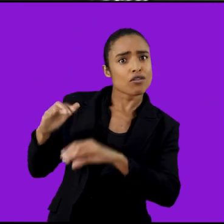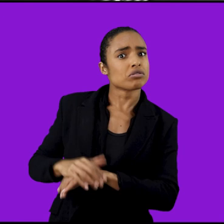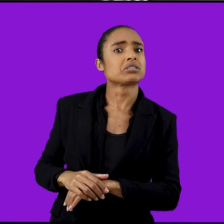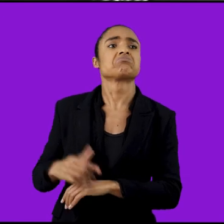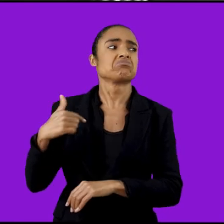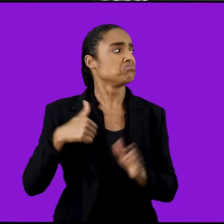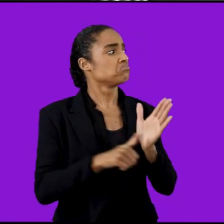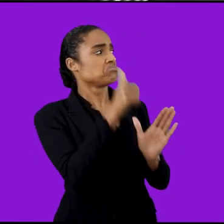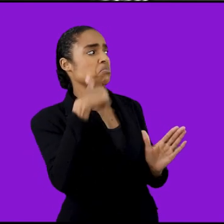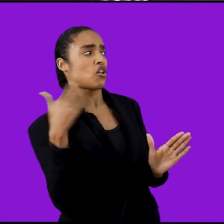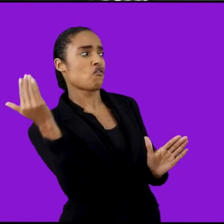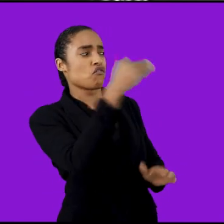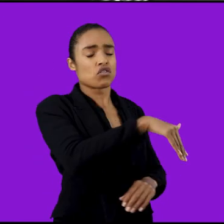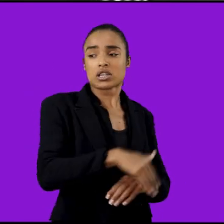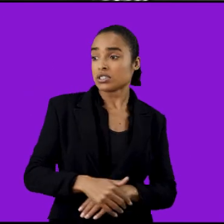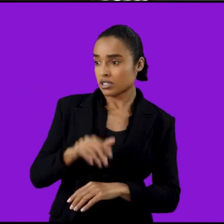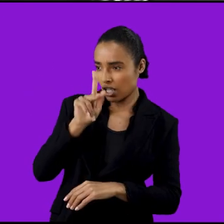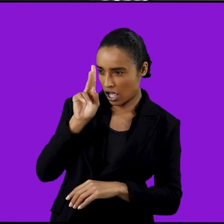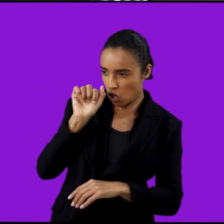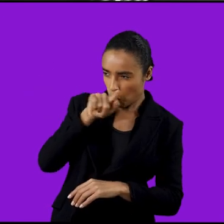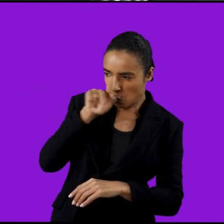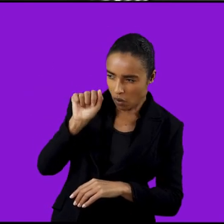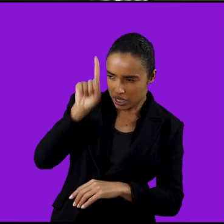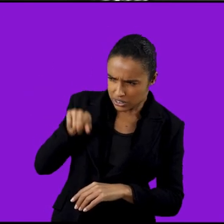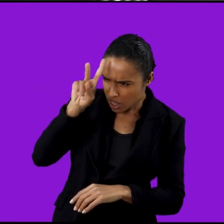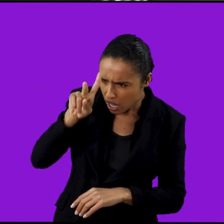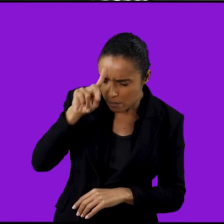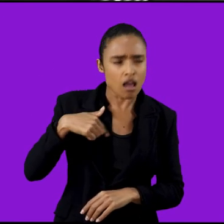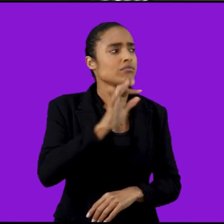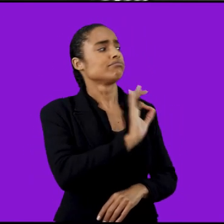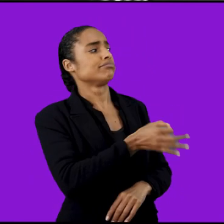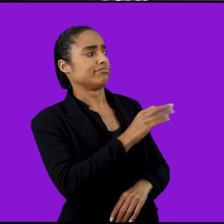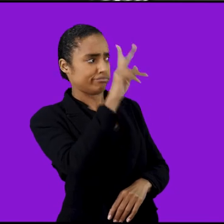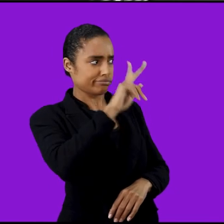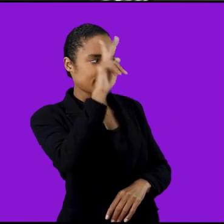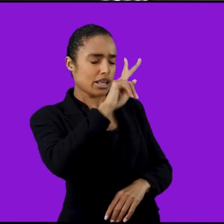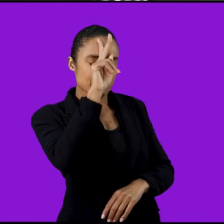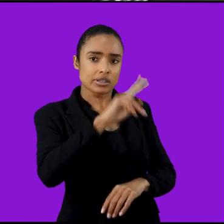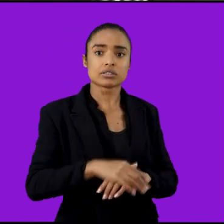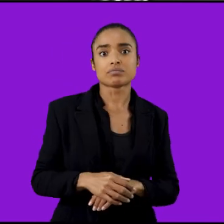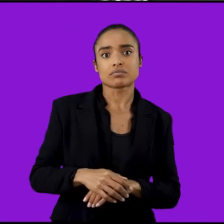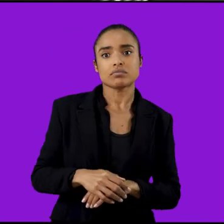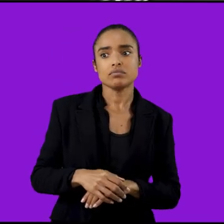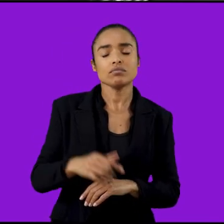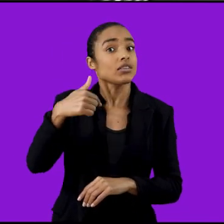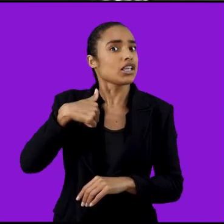Lembra da Kwanza? Lembro da Kwanza com certeza. Puta, mano. Foi, que tinha. Tem uma parada que eu sempre falo, né? O pessoal fazendo